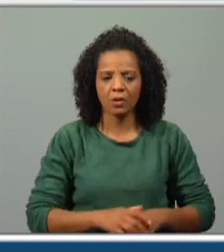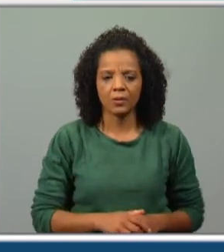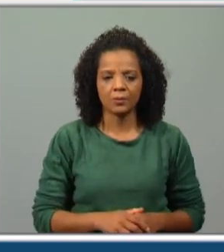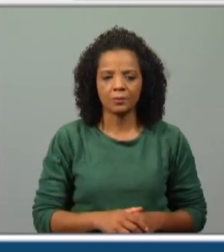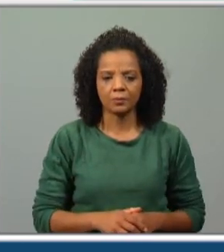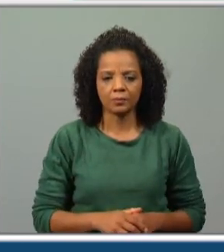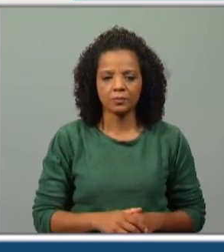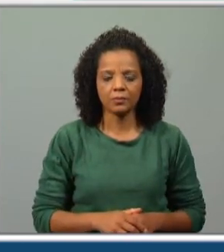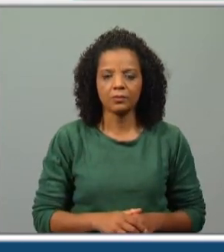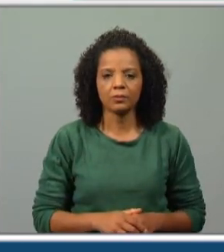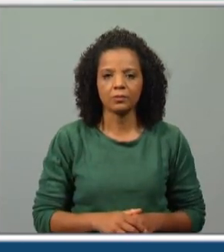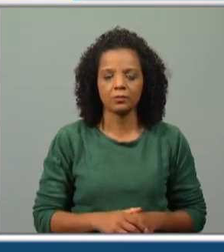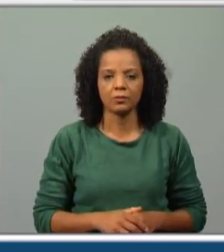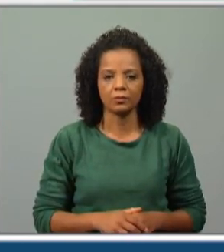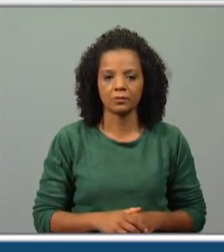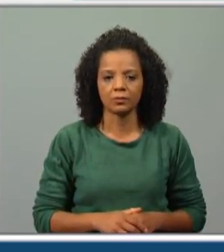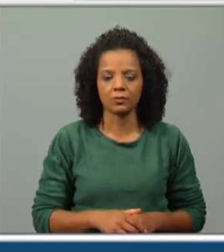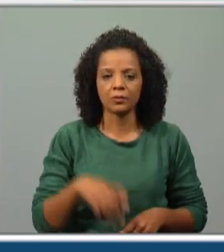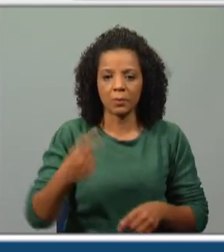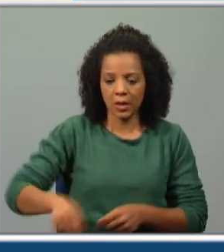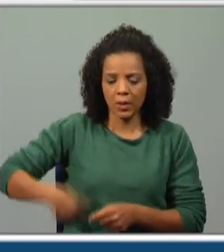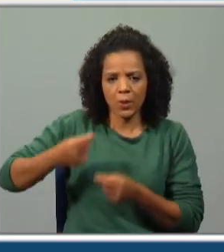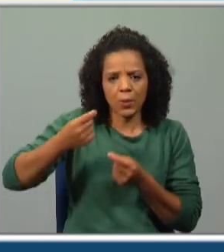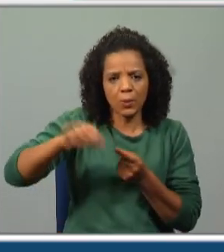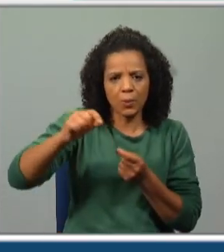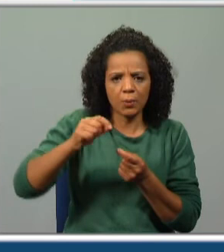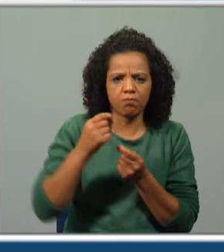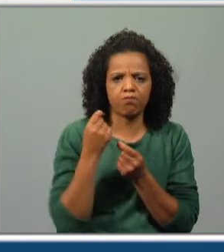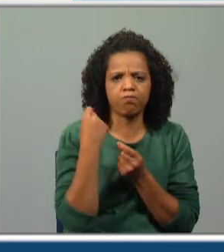e tirando o fósforo do bolso para pôr fogo 從口袋裡拿出火柴放火